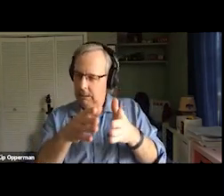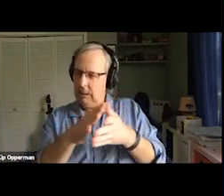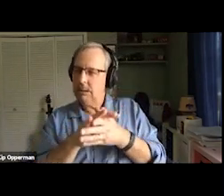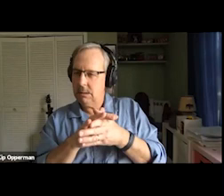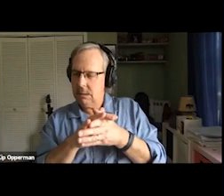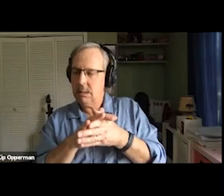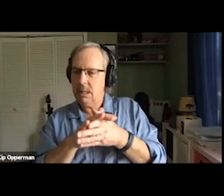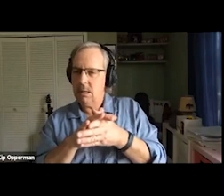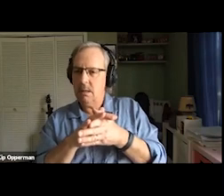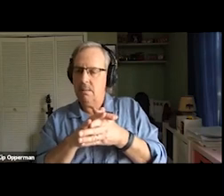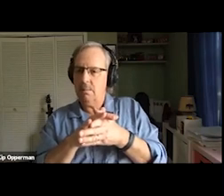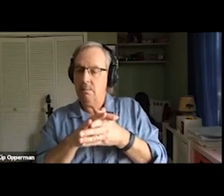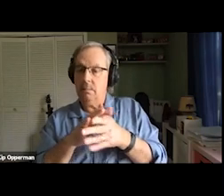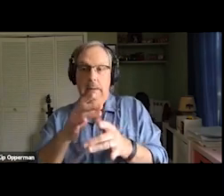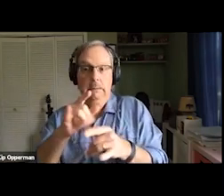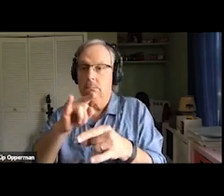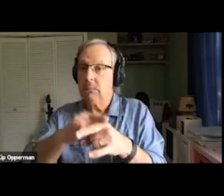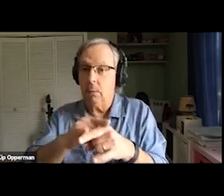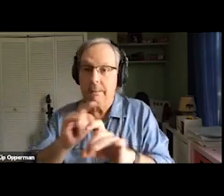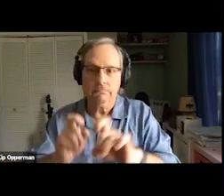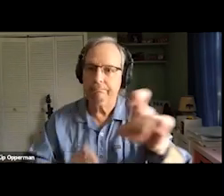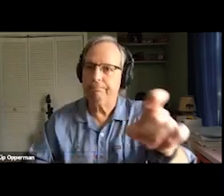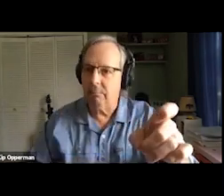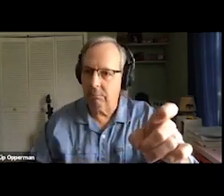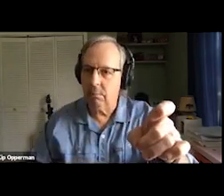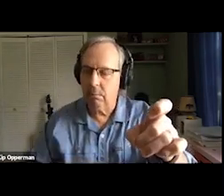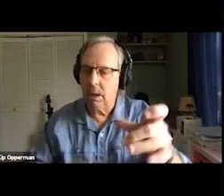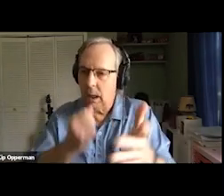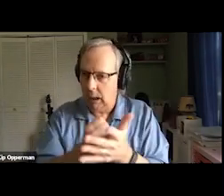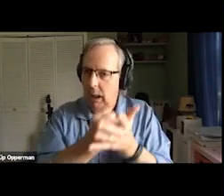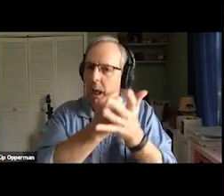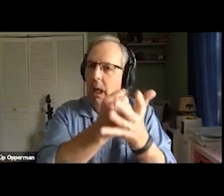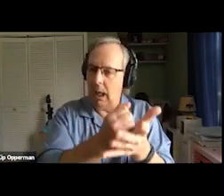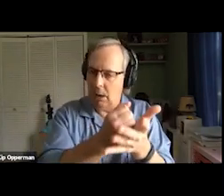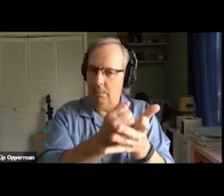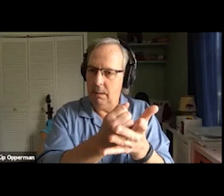incluso entregando cigarrillos a los clientes, para ayudar a las personas a soportar el aislamiento